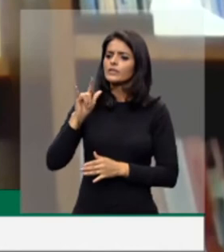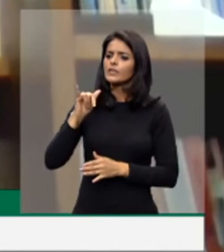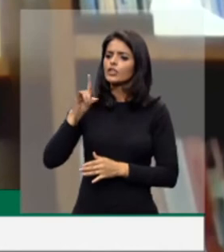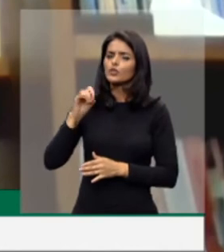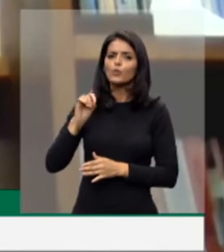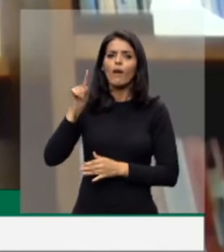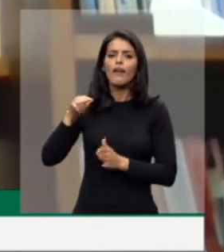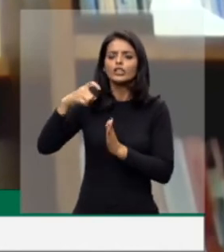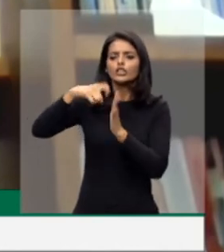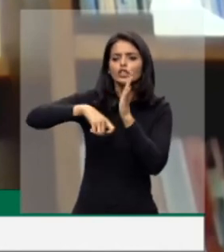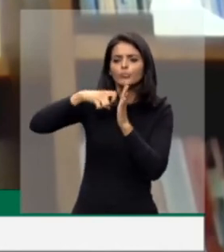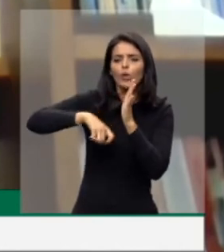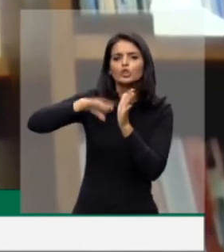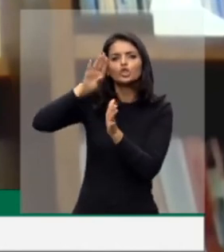FORMAÇÃO FOI DA ORDENO DEEM